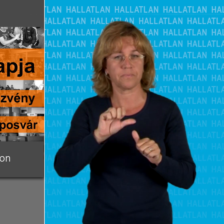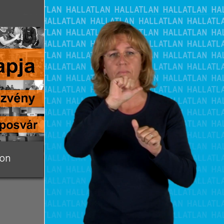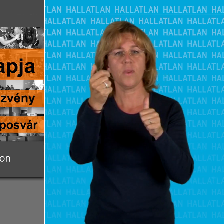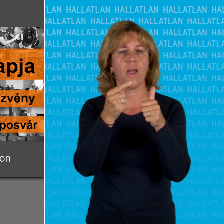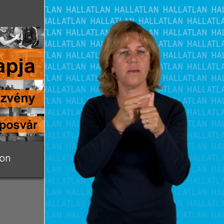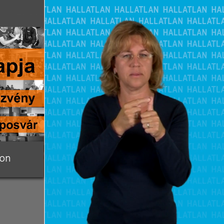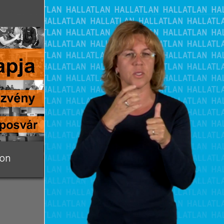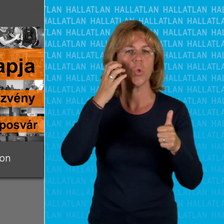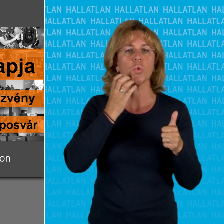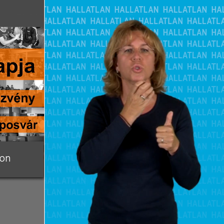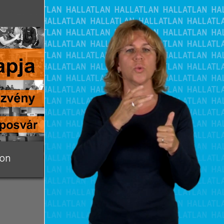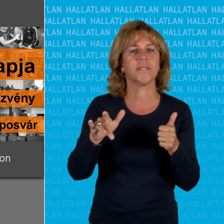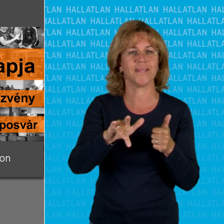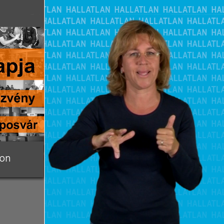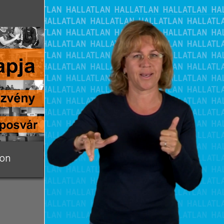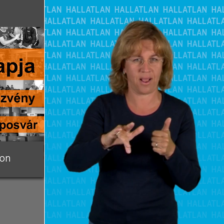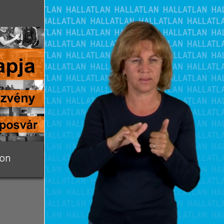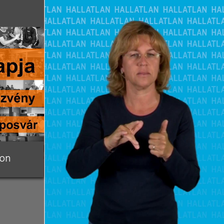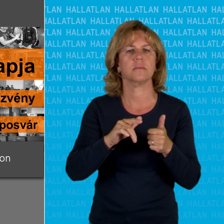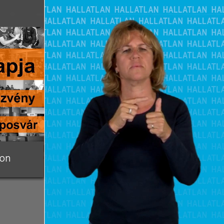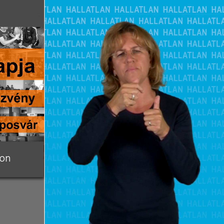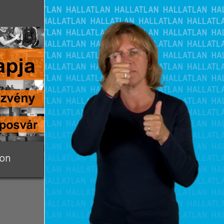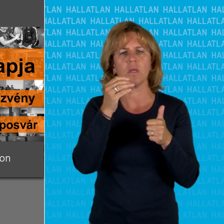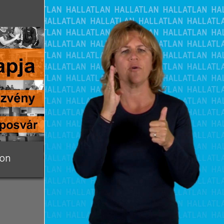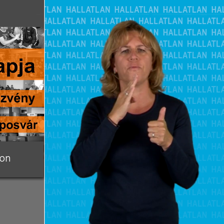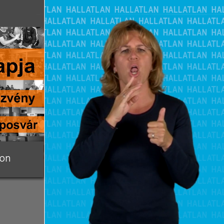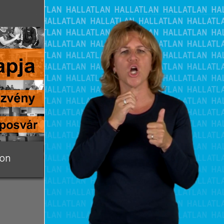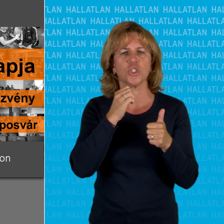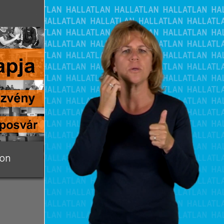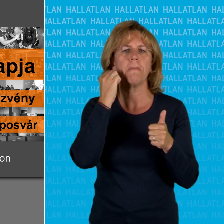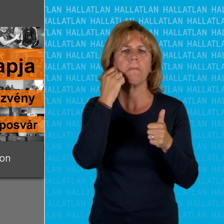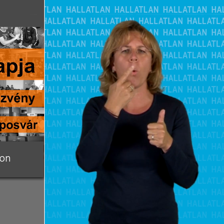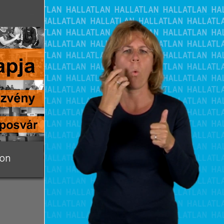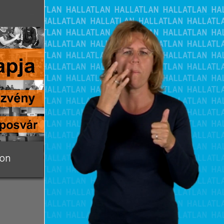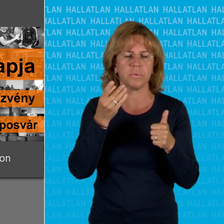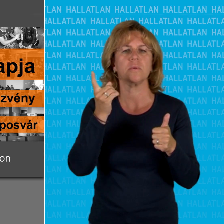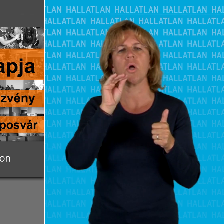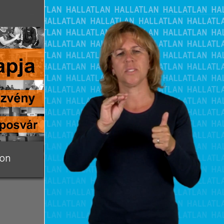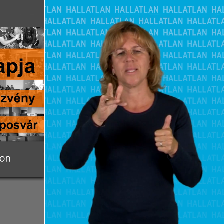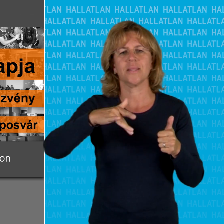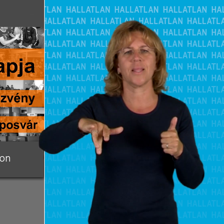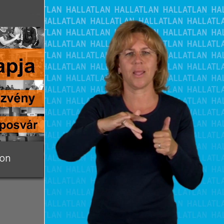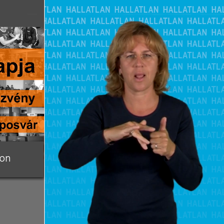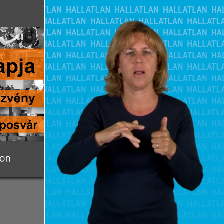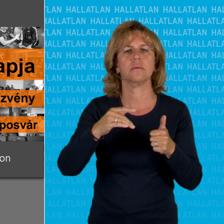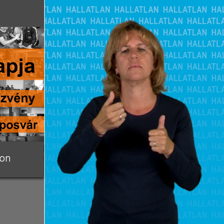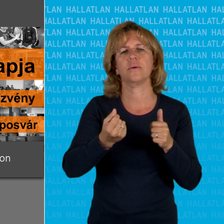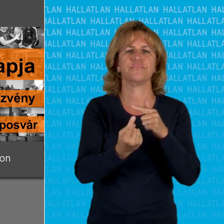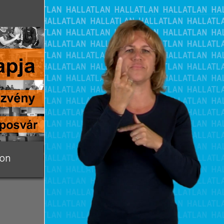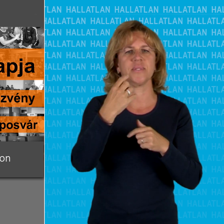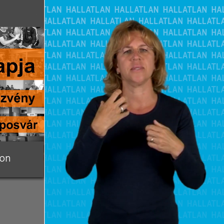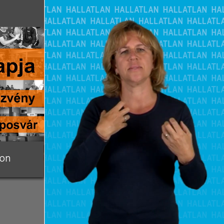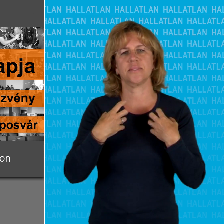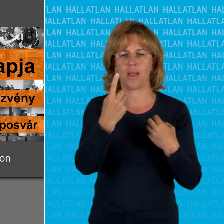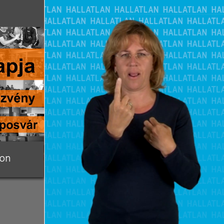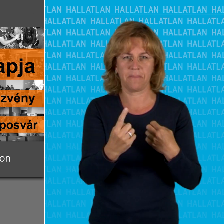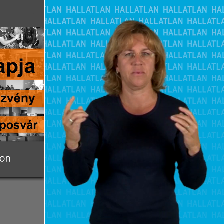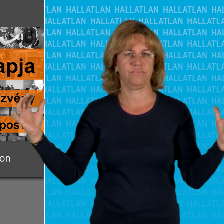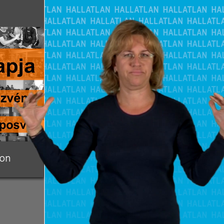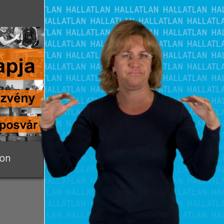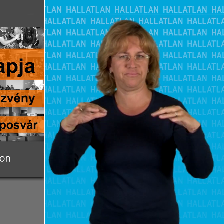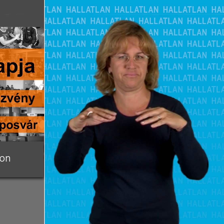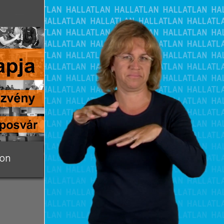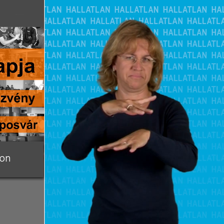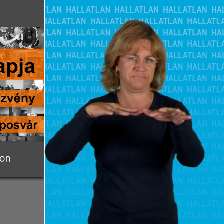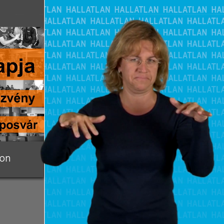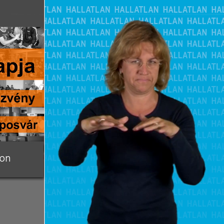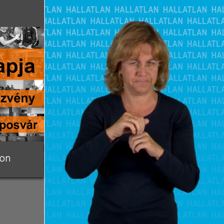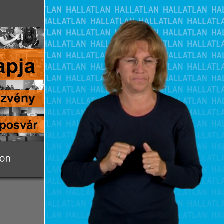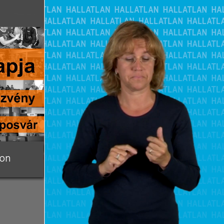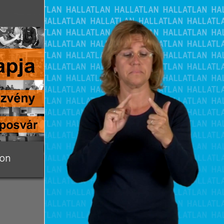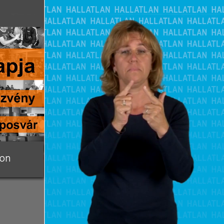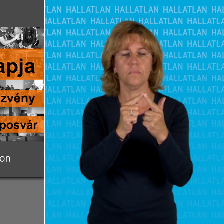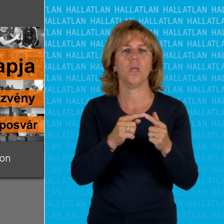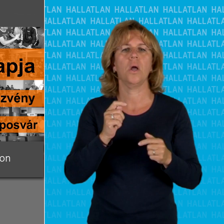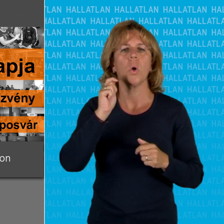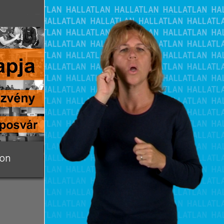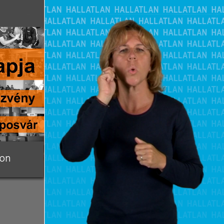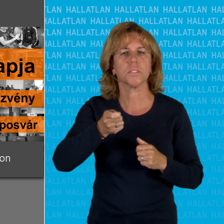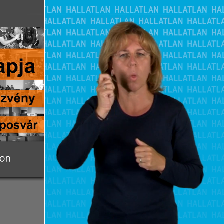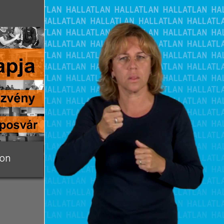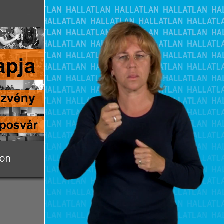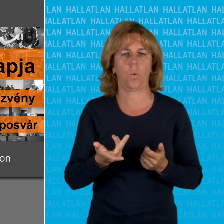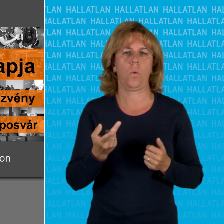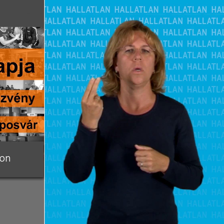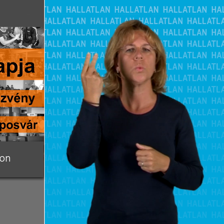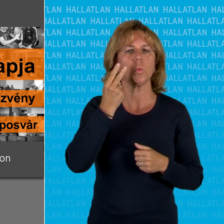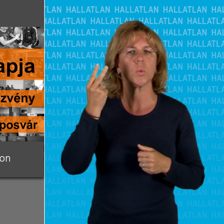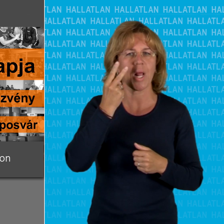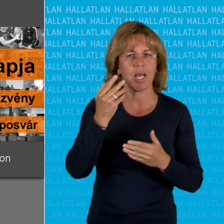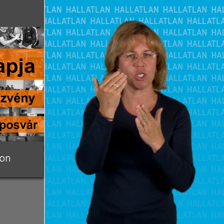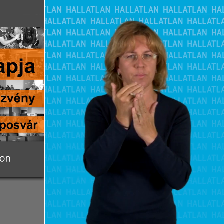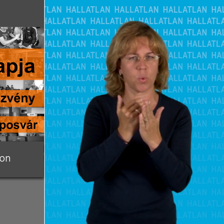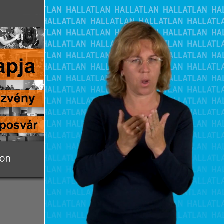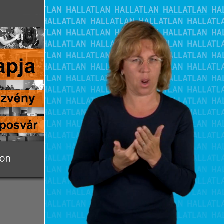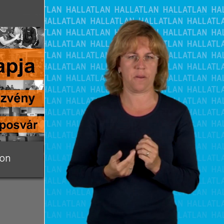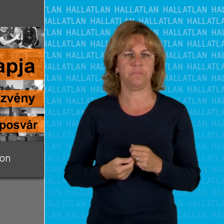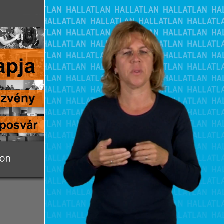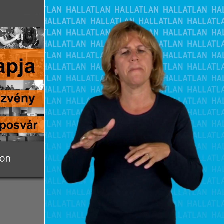1. a Kossuth tér: flash mob, köszöntők, kulturális programok,